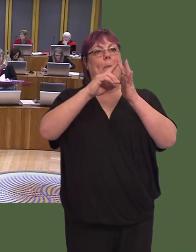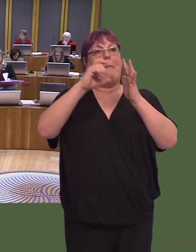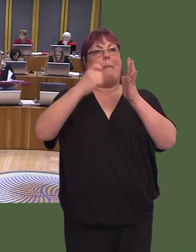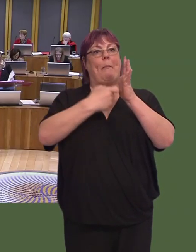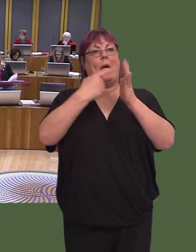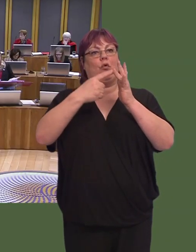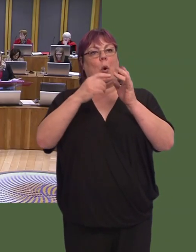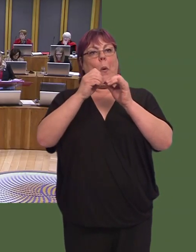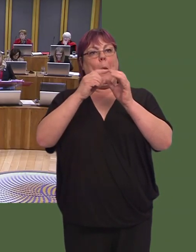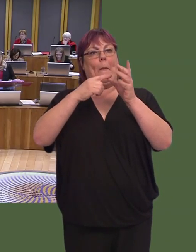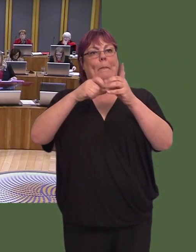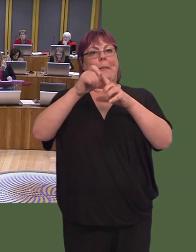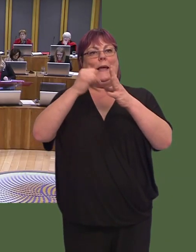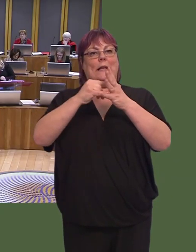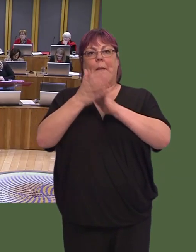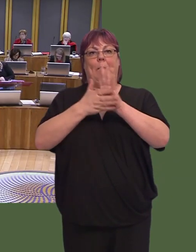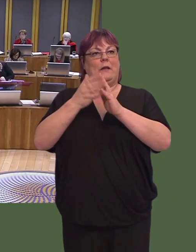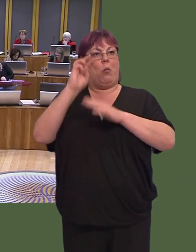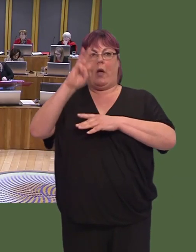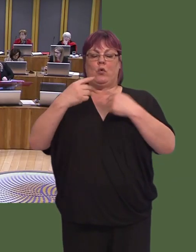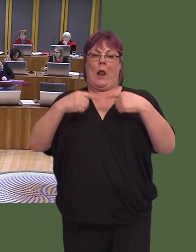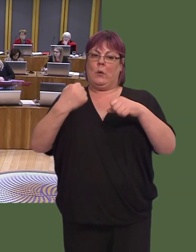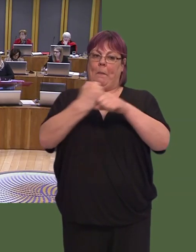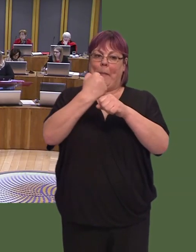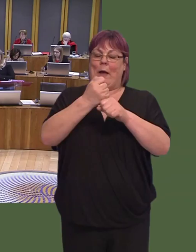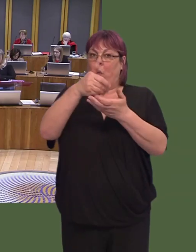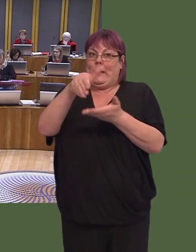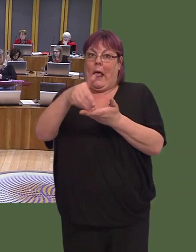Rhun ap Iorwerth AM: Diolch yn fawr iawn ichi am yr ymateb yna.